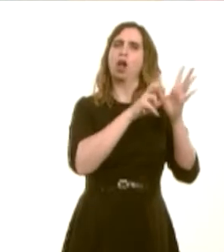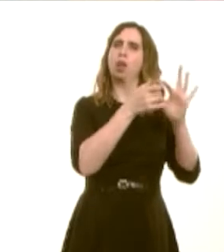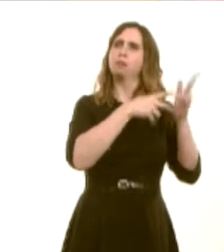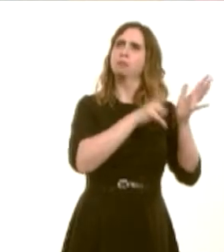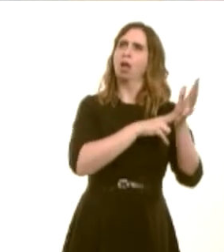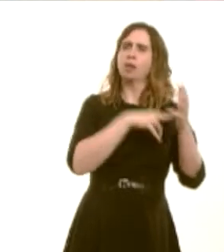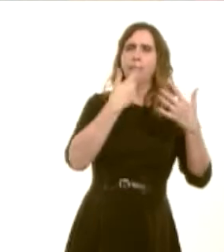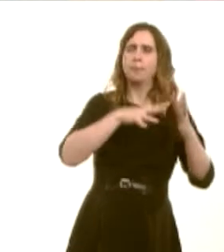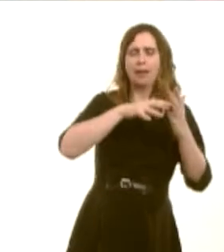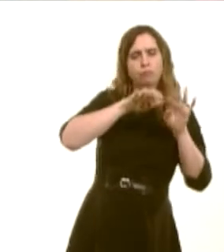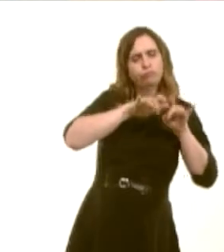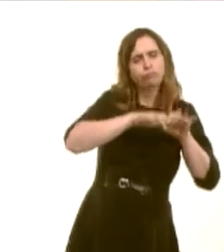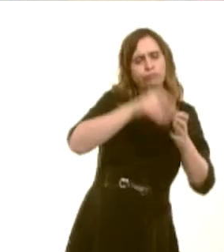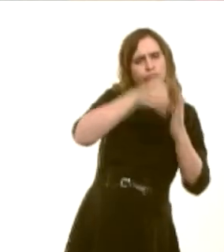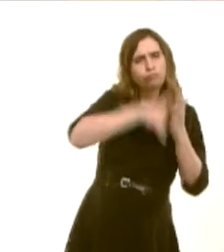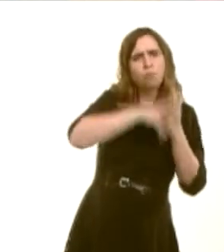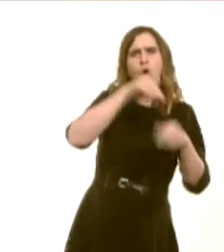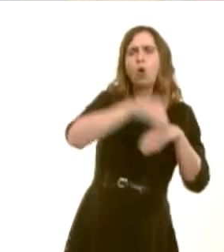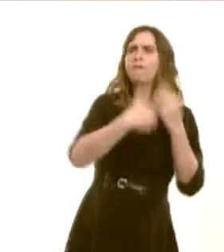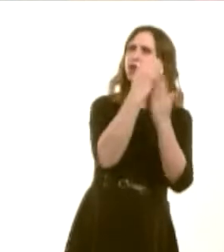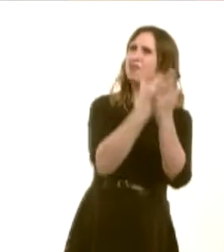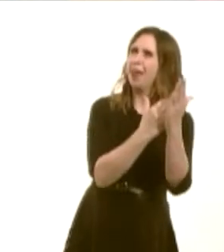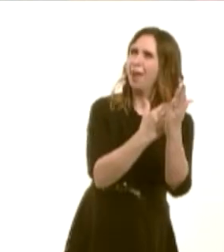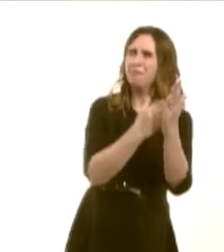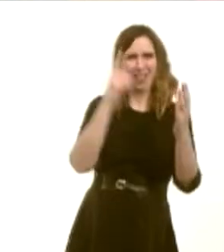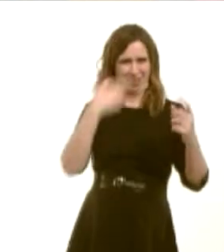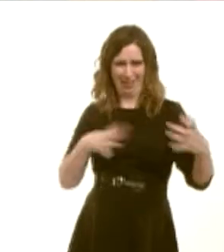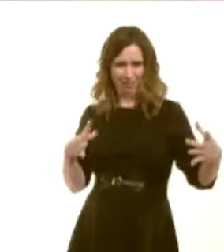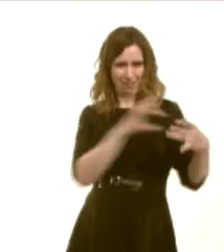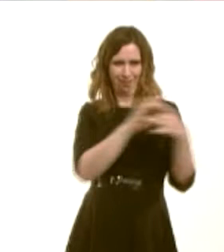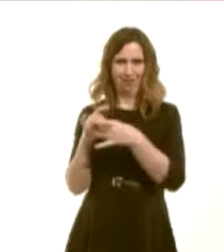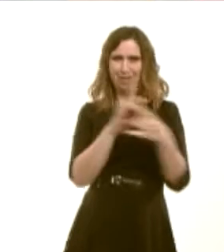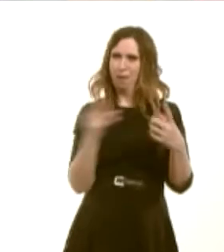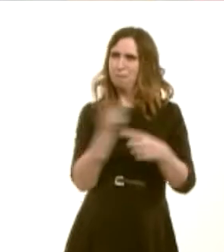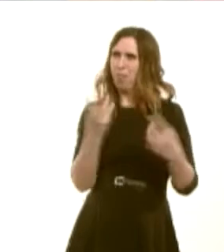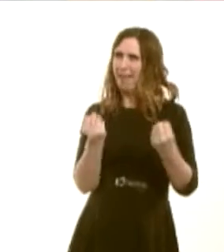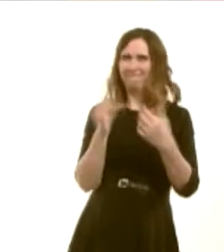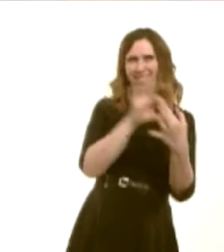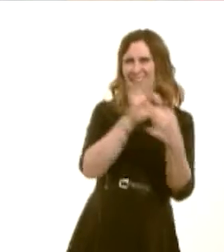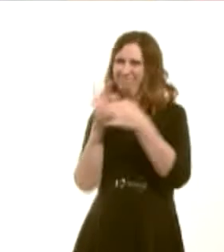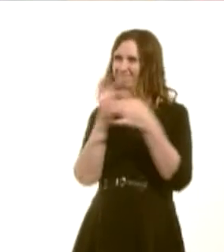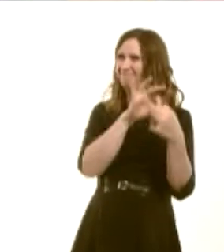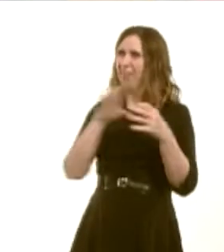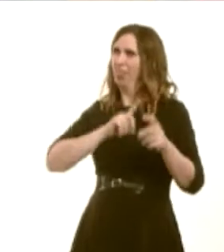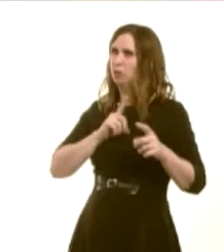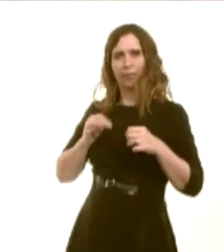fath o broblem yn fan hyn ynglyn ag annibyniaeth y system. Rydym niín ystyried y ceisiadau